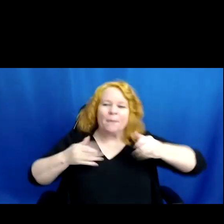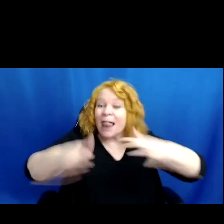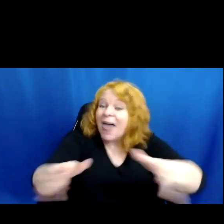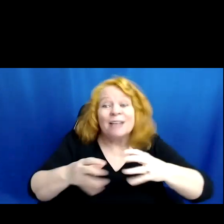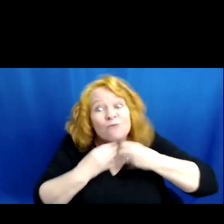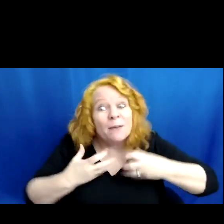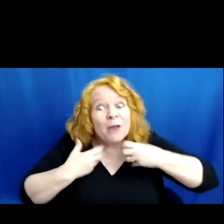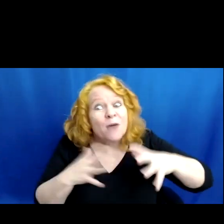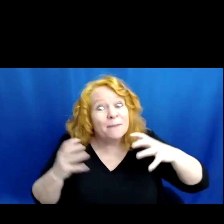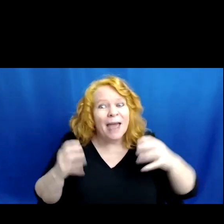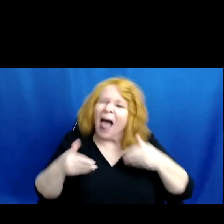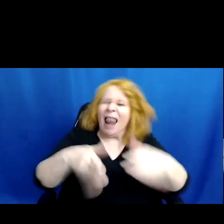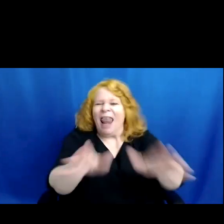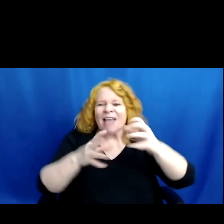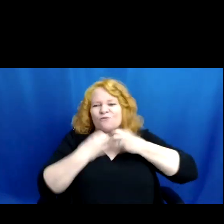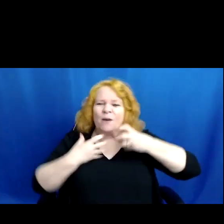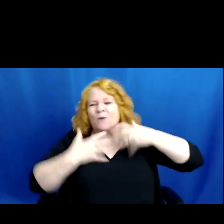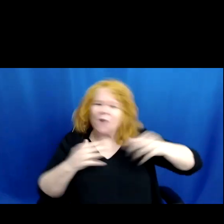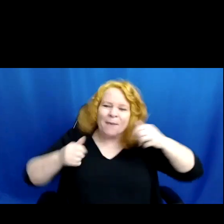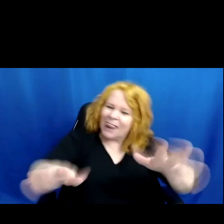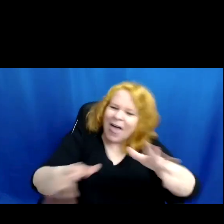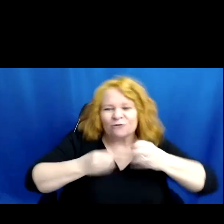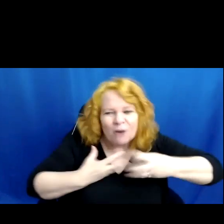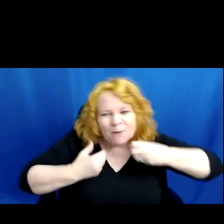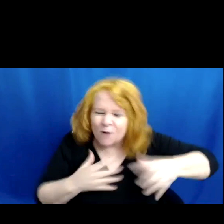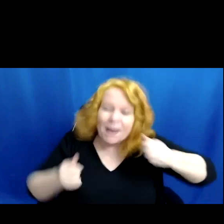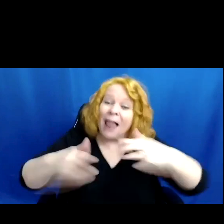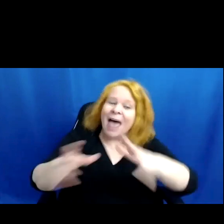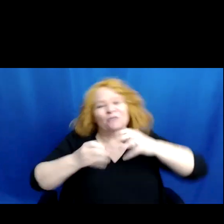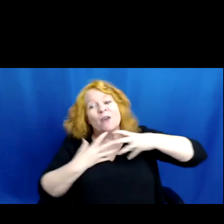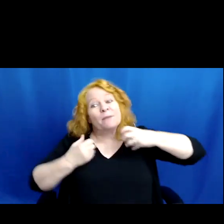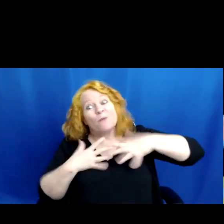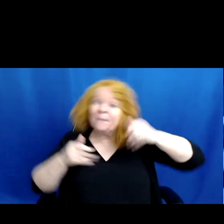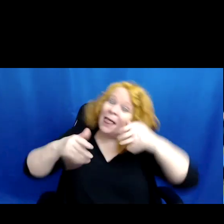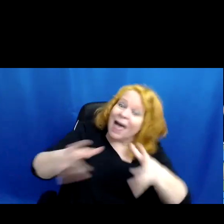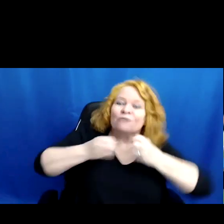ribbit ribbit, let's ribbit ribbit, let's ribbit ribbit, let’s ribbit ribbit, let's